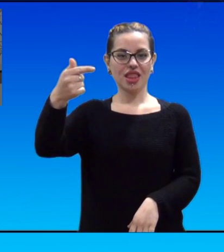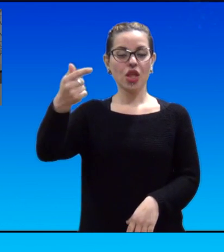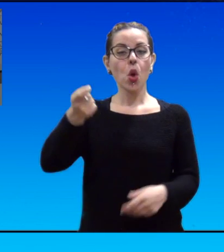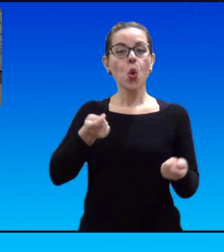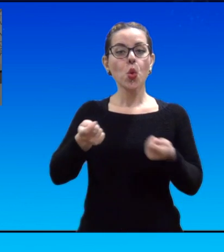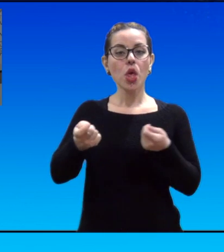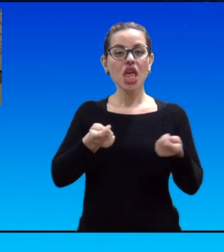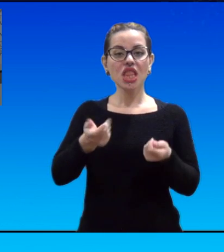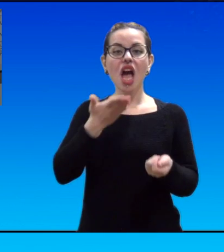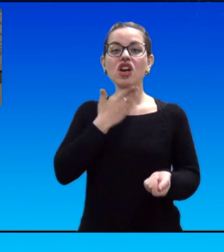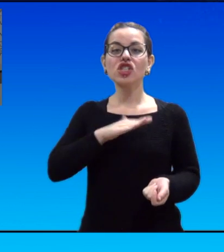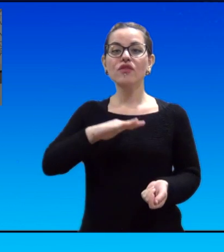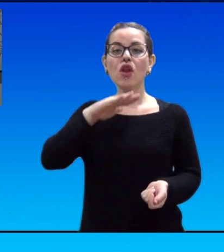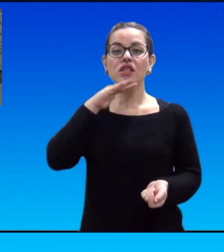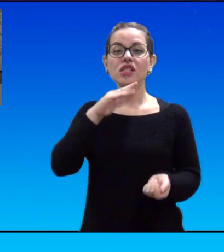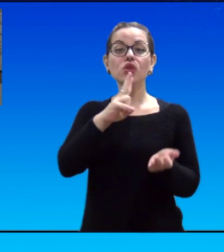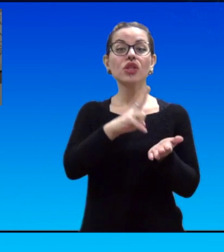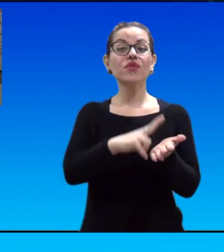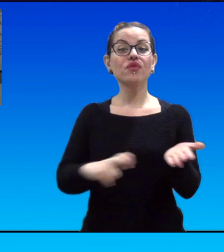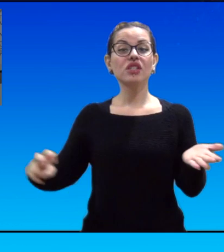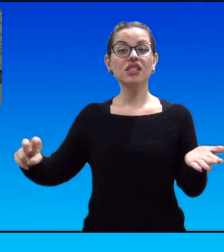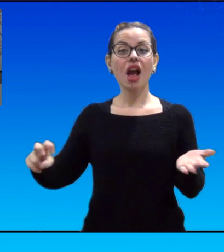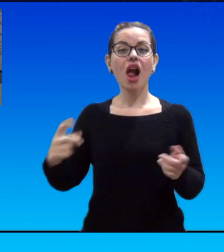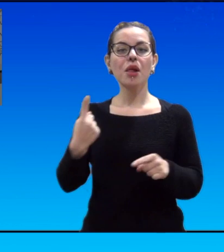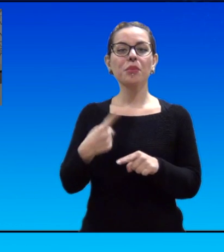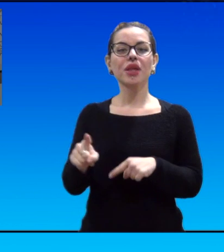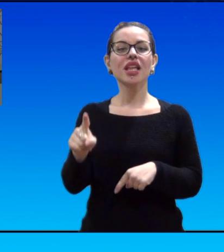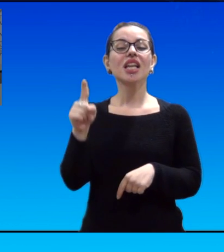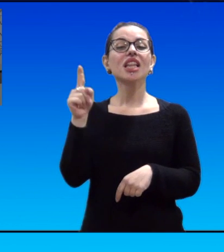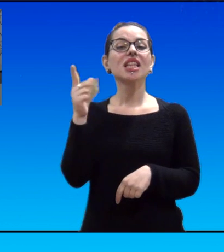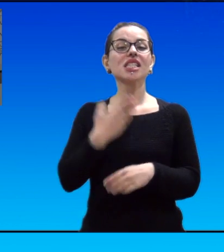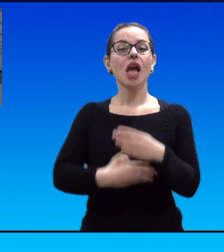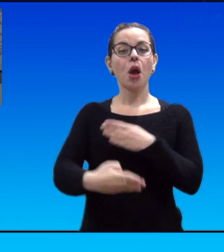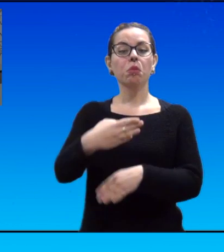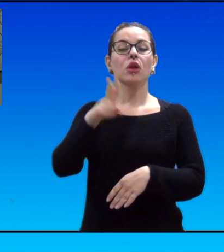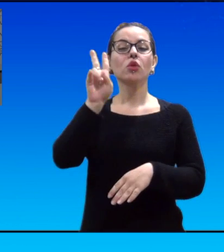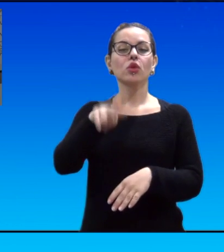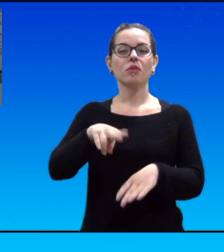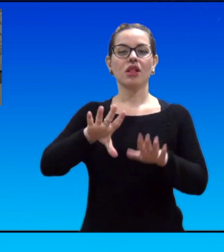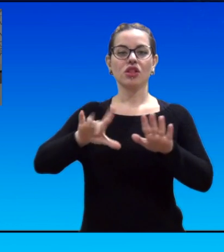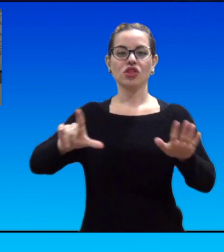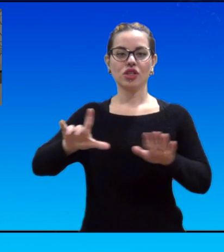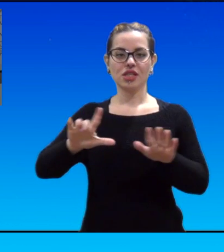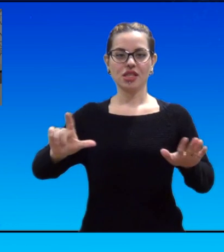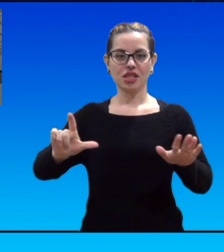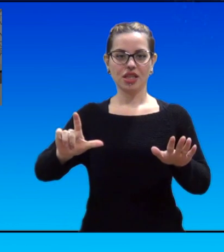la "Guida alle Agevolazioni Fiscali per i Disabili 2017".